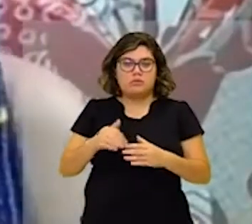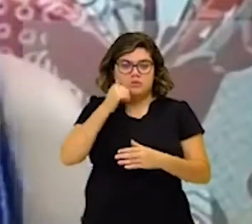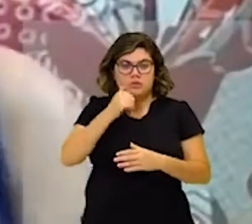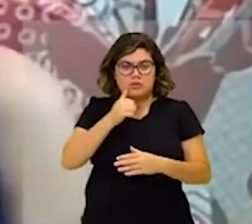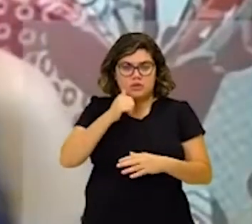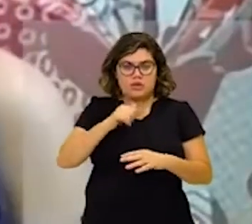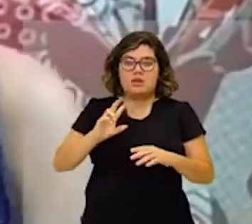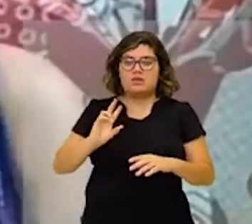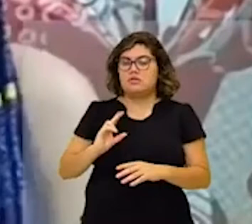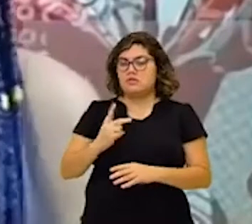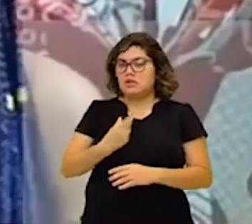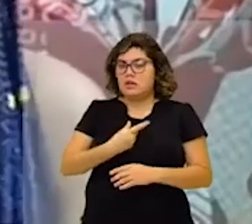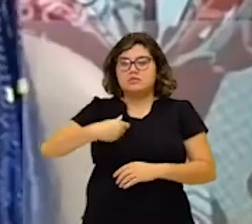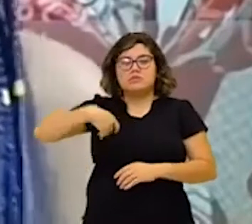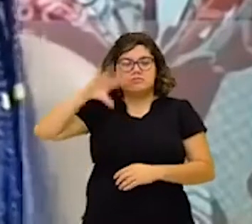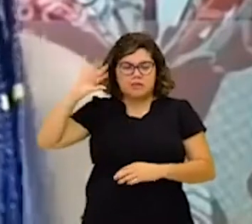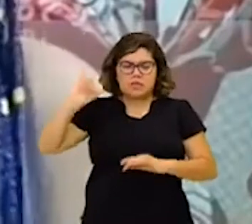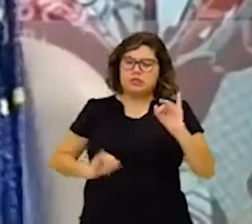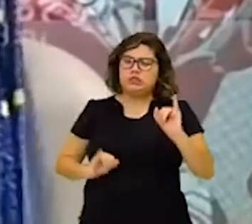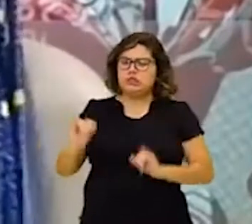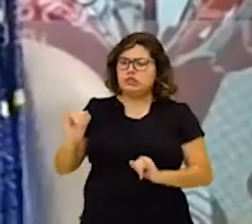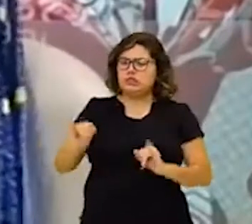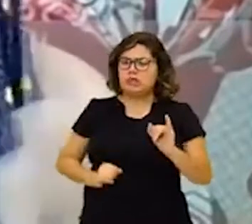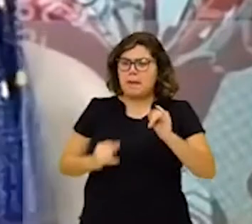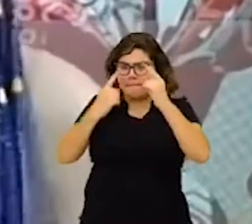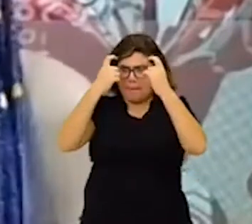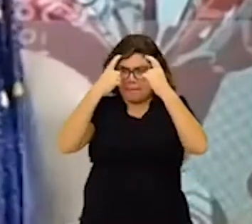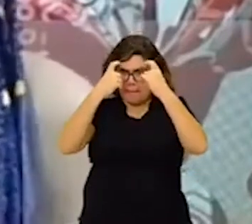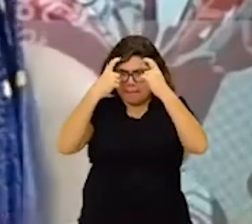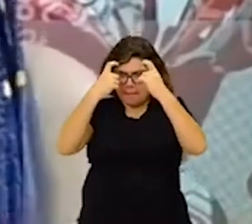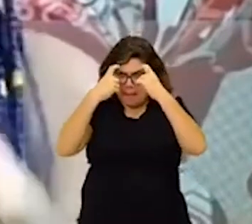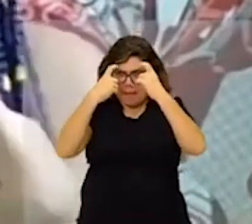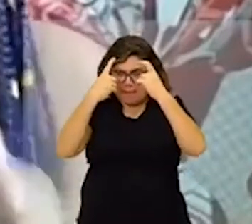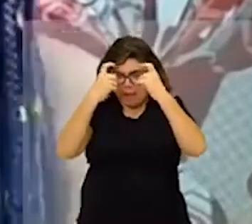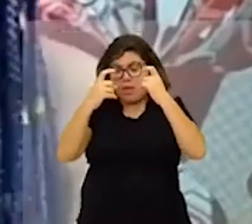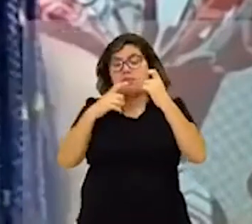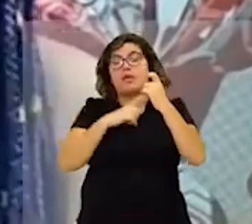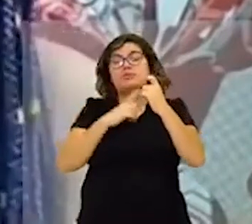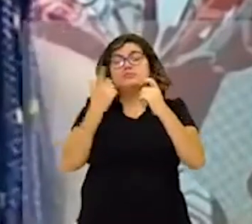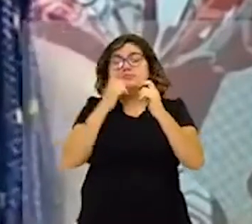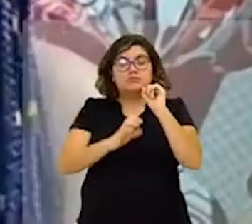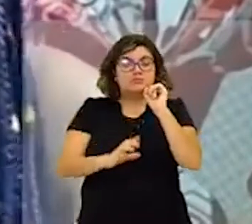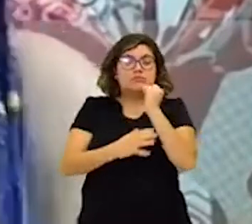mais sofrem violência então garante garantir o financiamento igualitário para uma candidatura